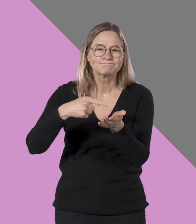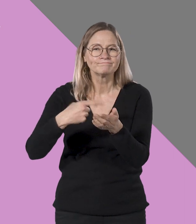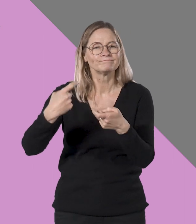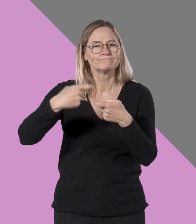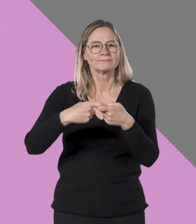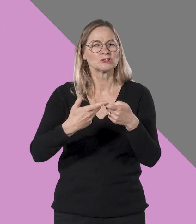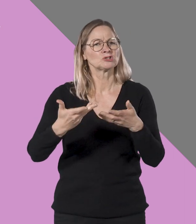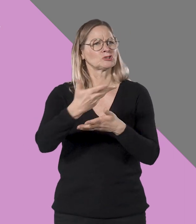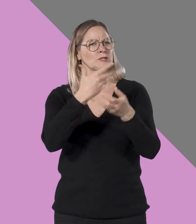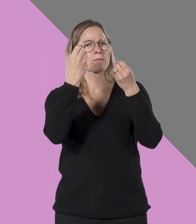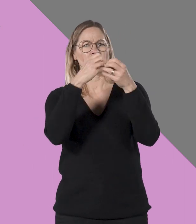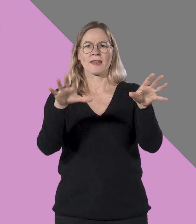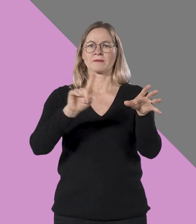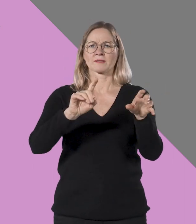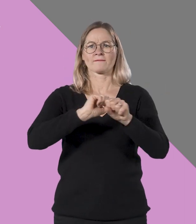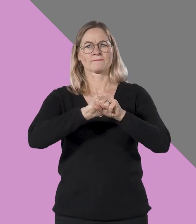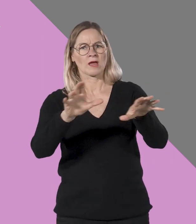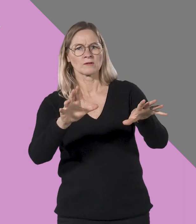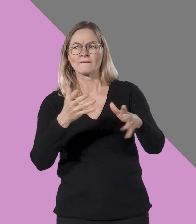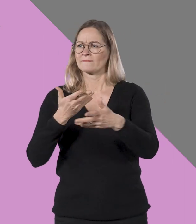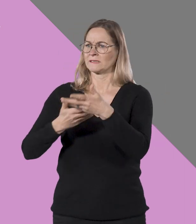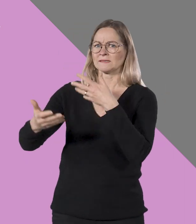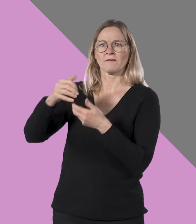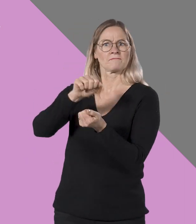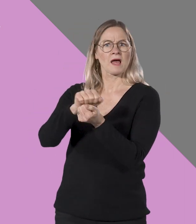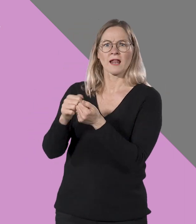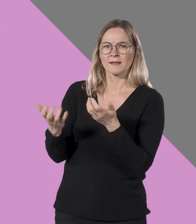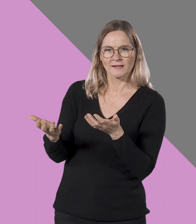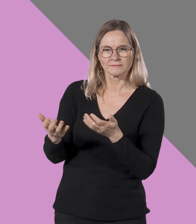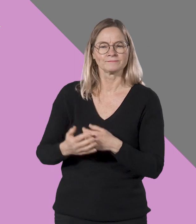käsitellään sosiaalista mediaa vaikuttamisen ja viestinnän välineenä.